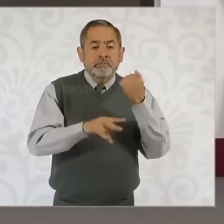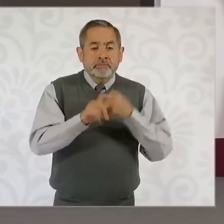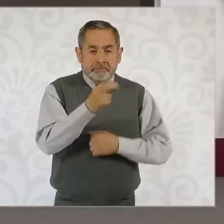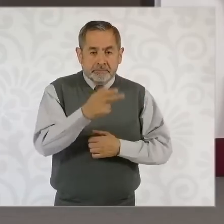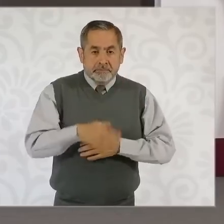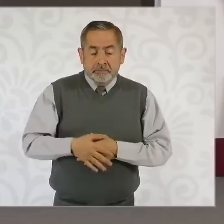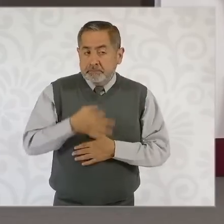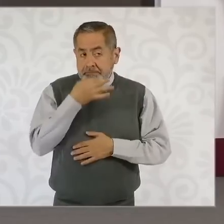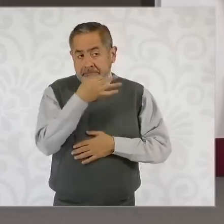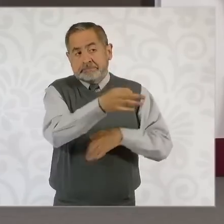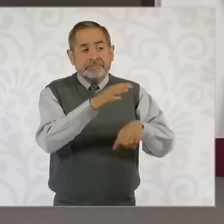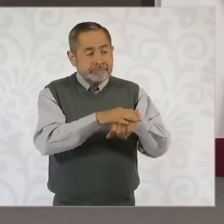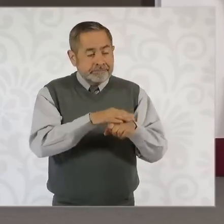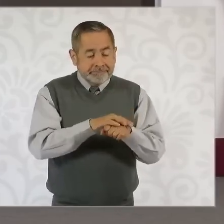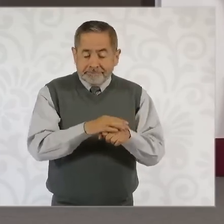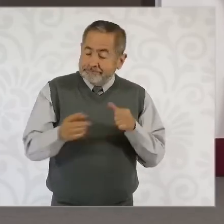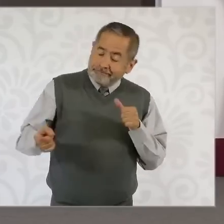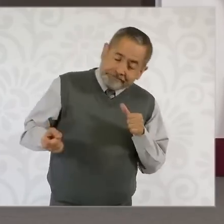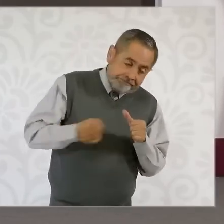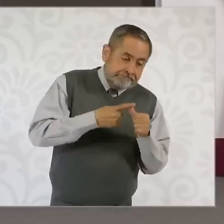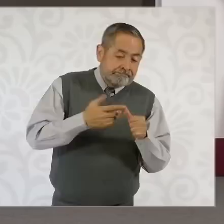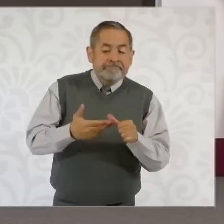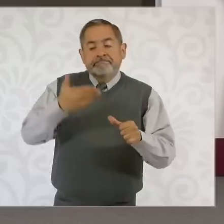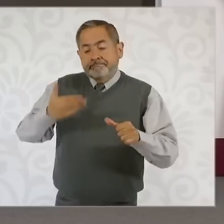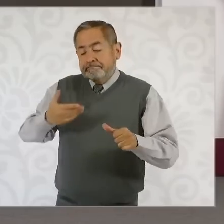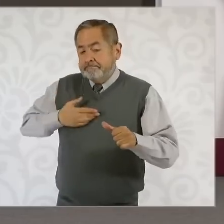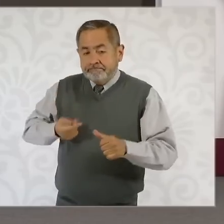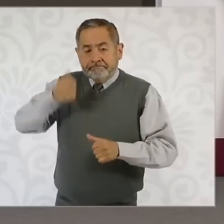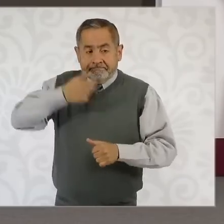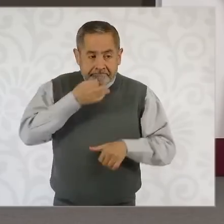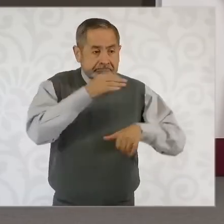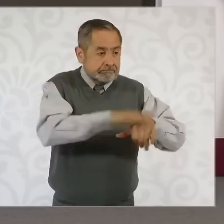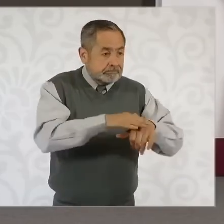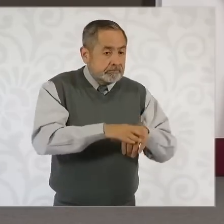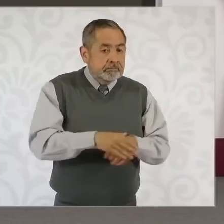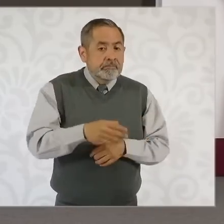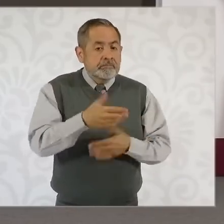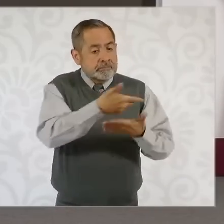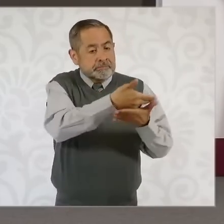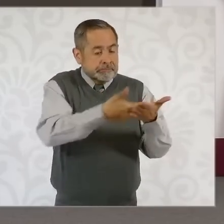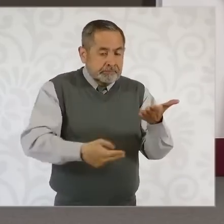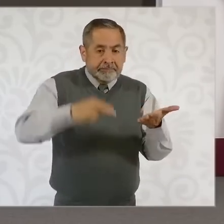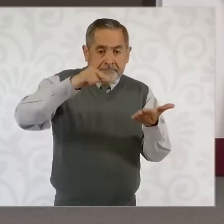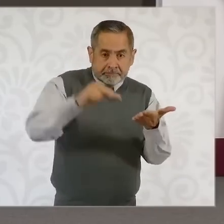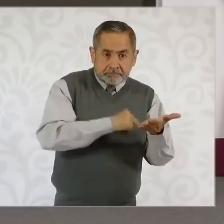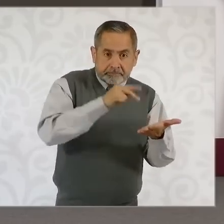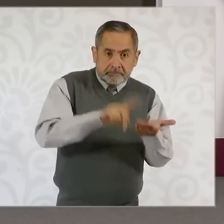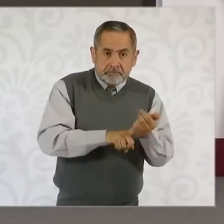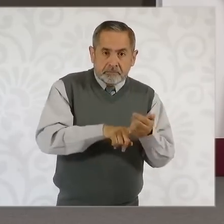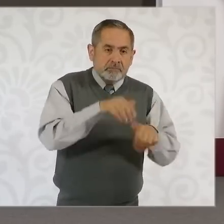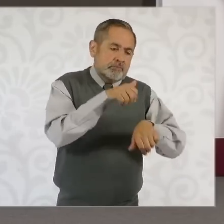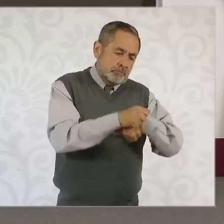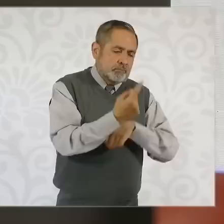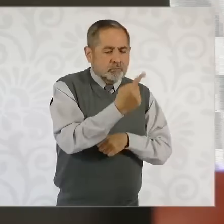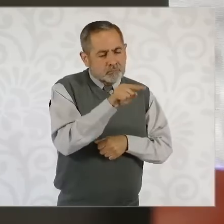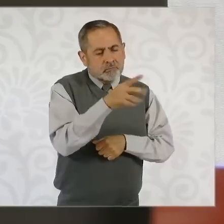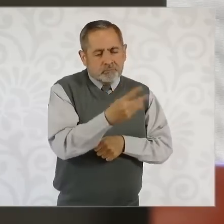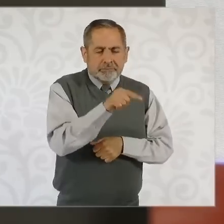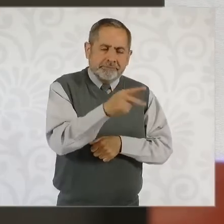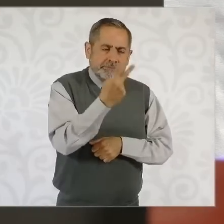les señalé en mi carta el 29 de enero pasado la orden ejecutiva 18172 firmada por el presidente